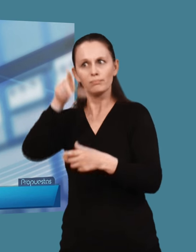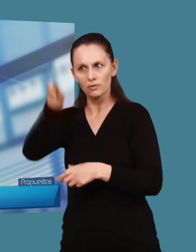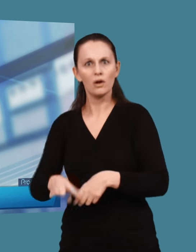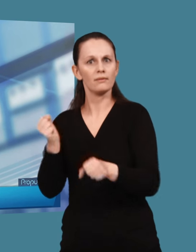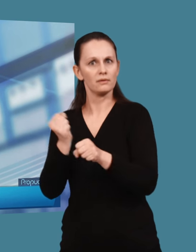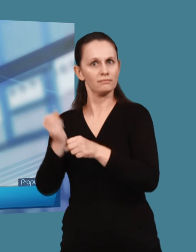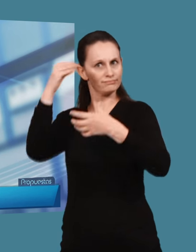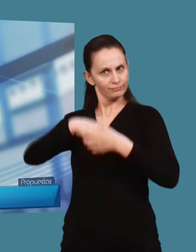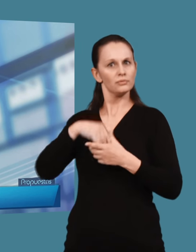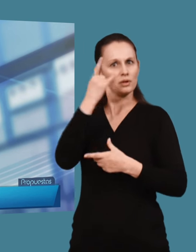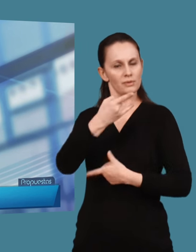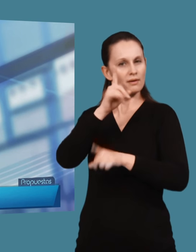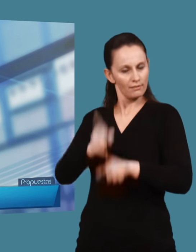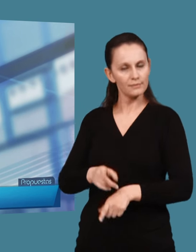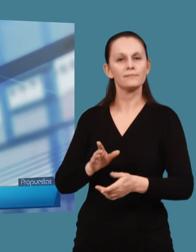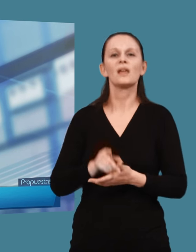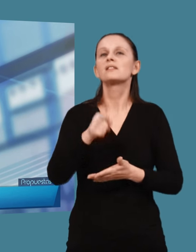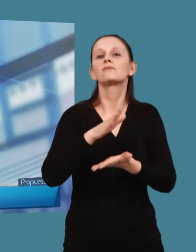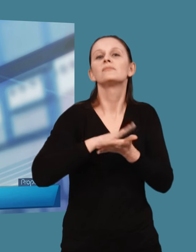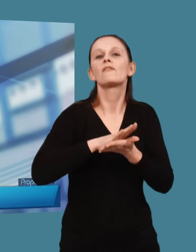Así que sobre esos pilares es que estamos trabajando.